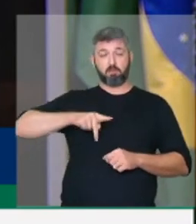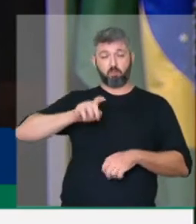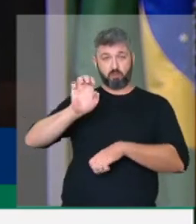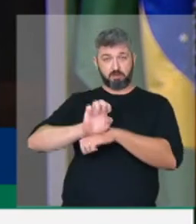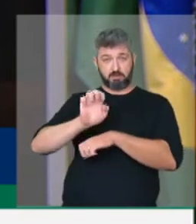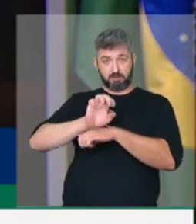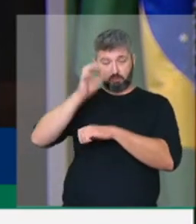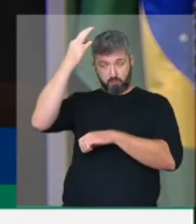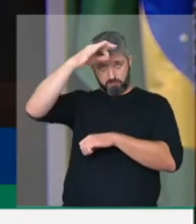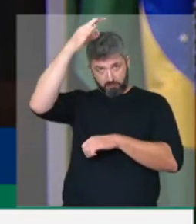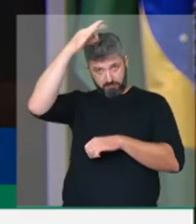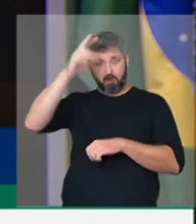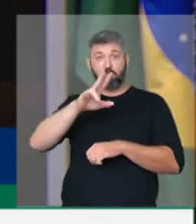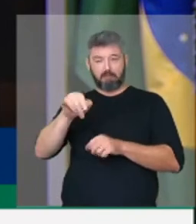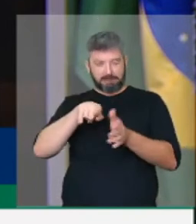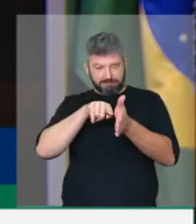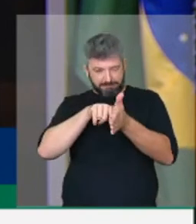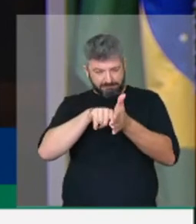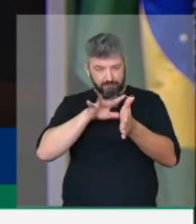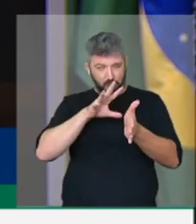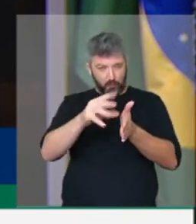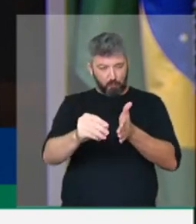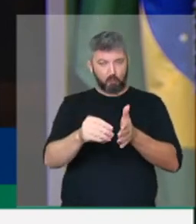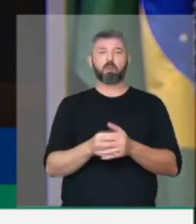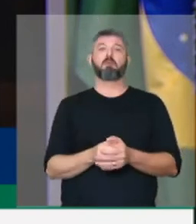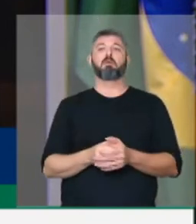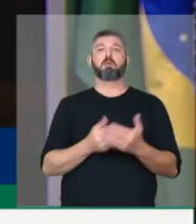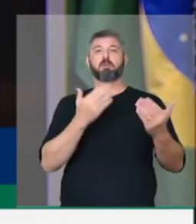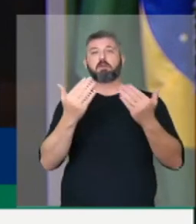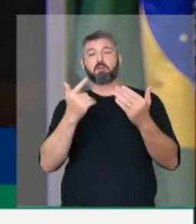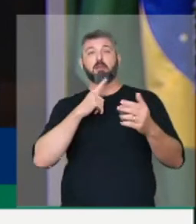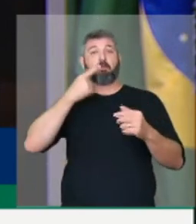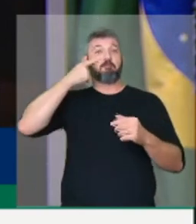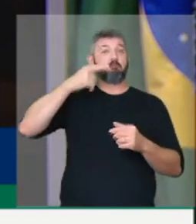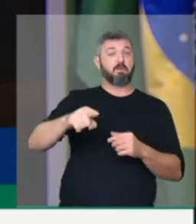PODER MINISTÉRIO PÚBLICO DO ESPÍRITO SANTO VAI APURAR A DENÚNCIA DE SUSPEITA DE FRAUDE LICITAÇÃO MILIONÁRIA